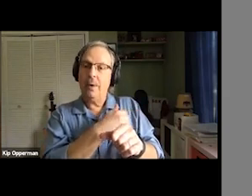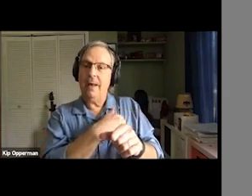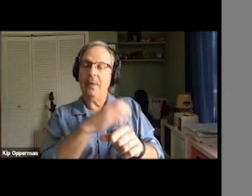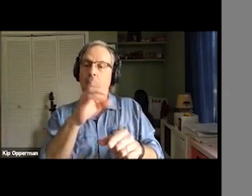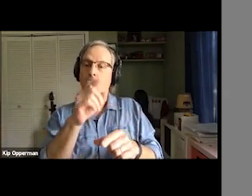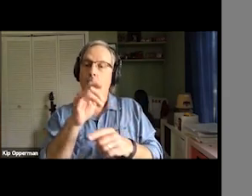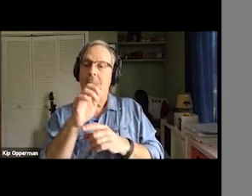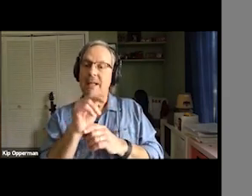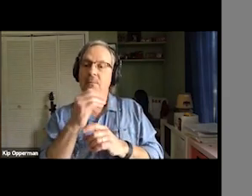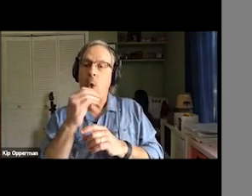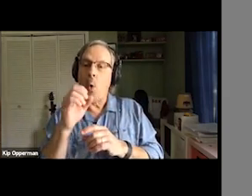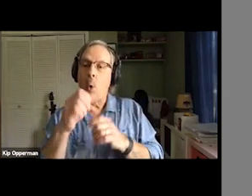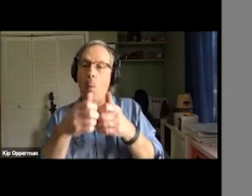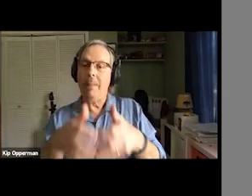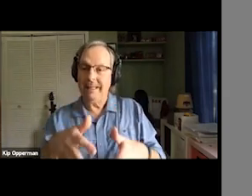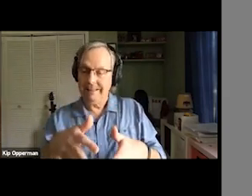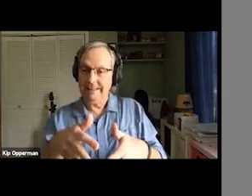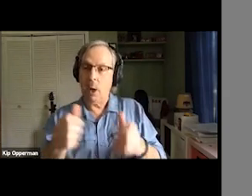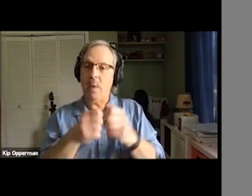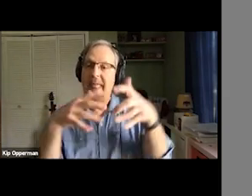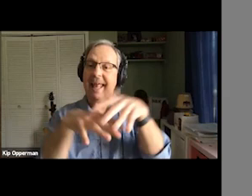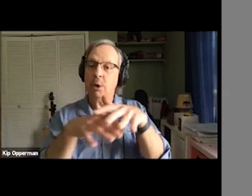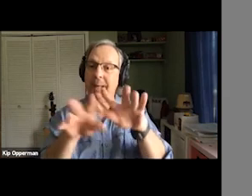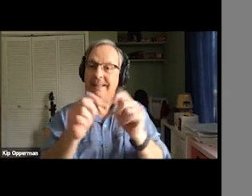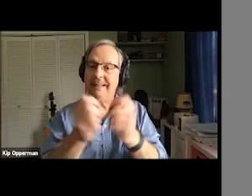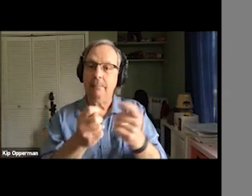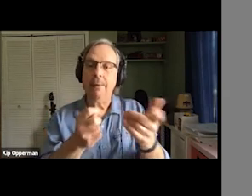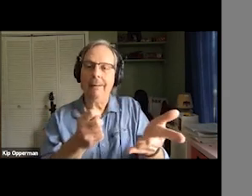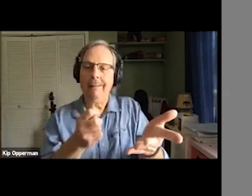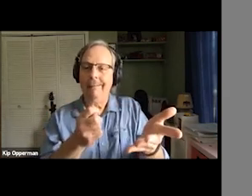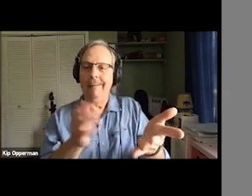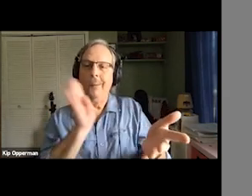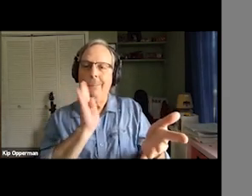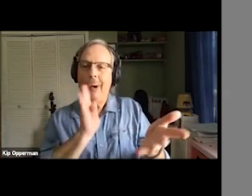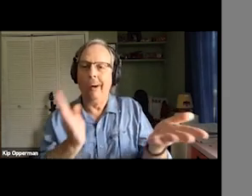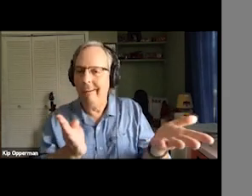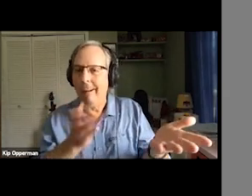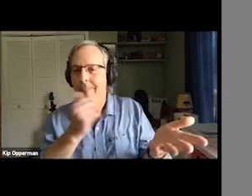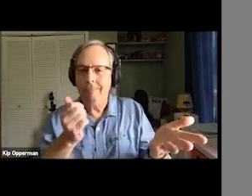y nuestros equipos integrados. Entonces, ¿dónde más que una taberna, un granero y una parrilla?